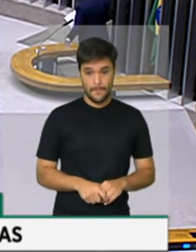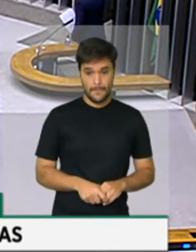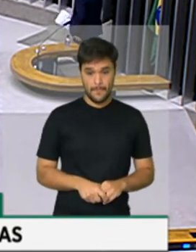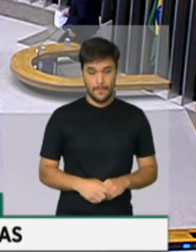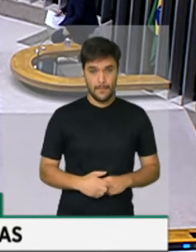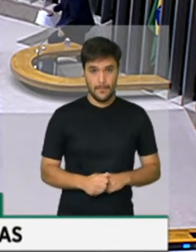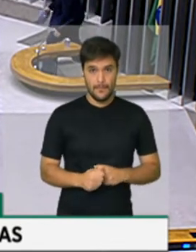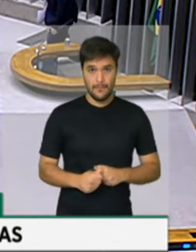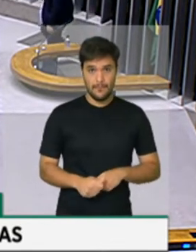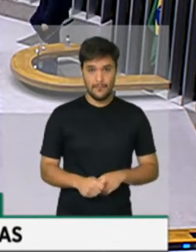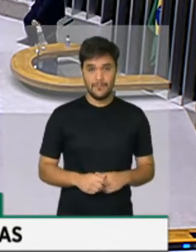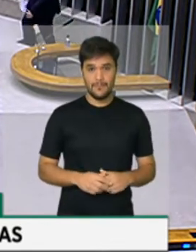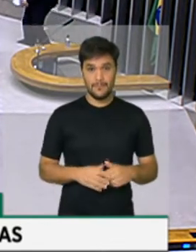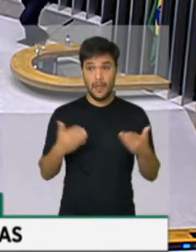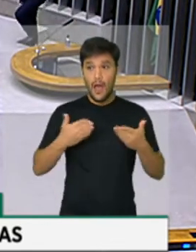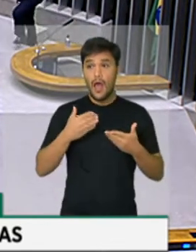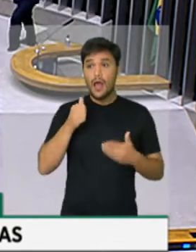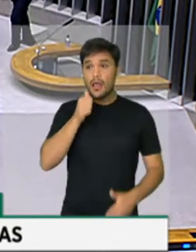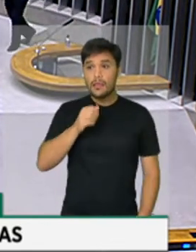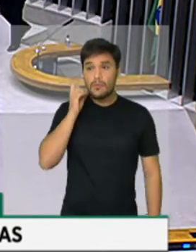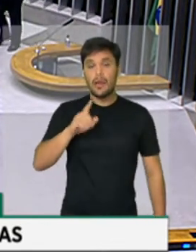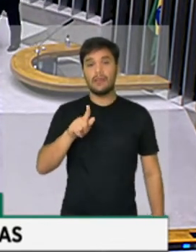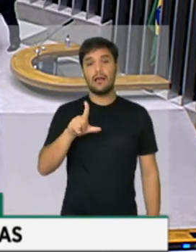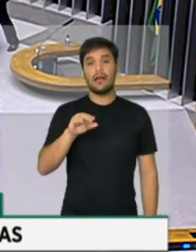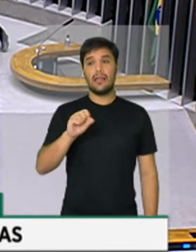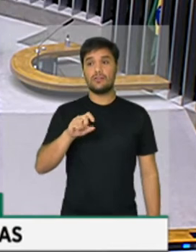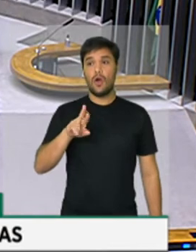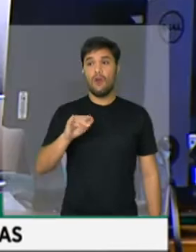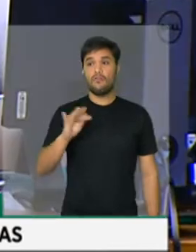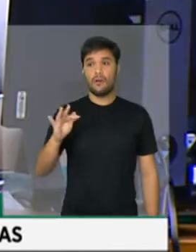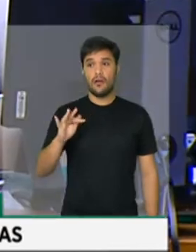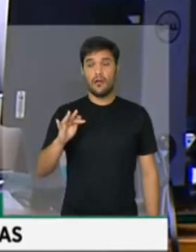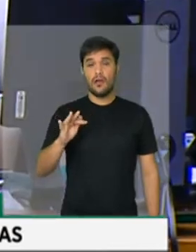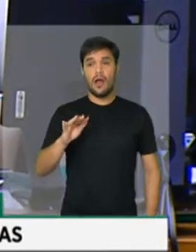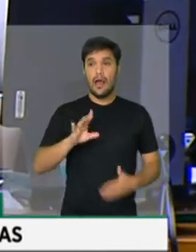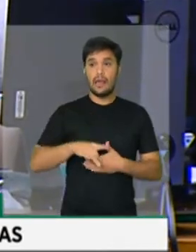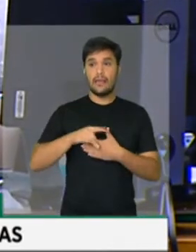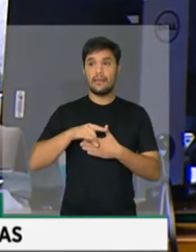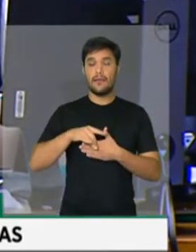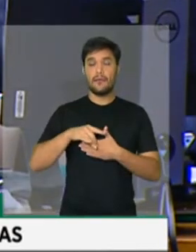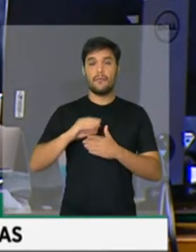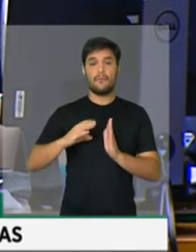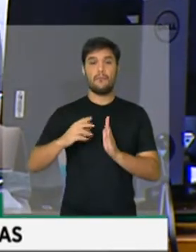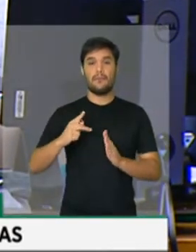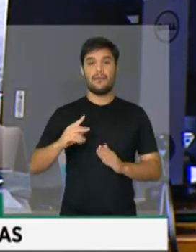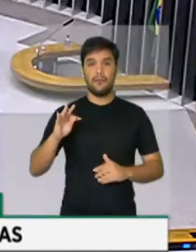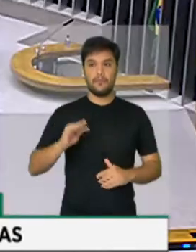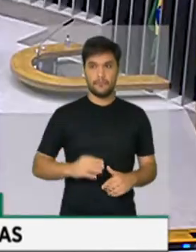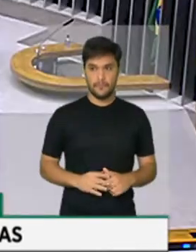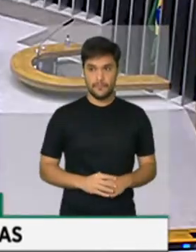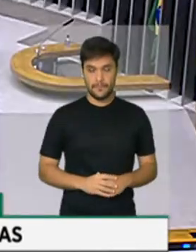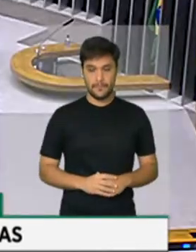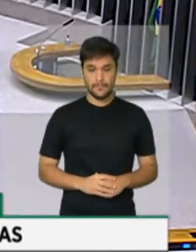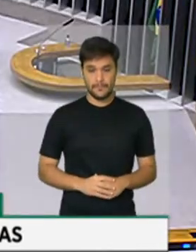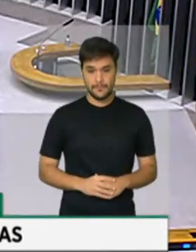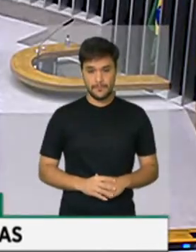E 12 NA FORMA DA SUB EMENDA SUBSTITUTIVA GLOBAL PLV EM ANEXO E PELA REJEIÇÃO DAS DEMAIS EMENDAS COM APOIAMENTO